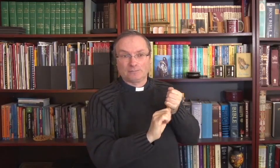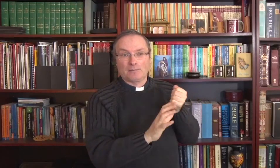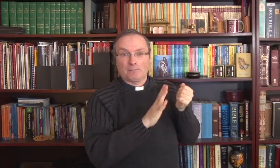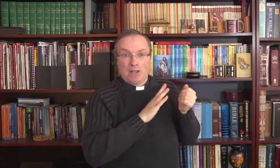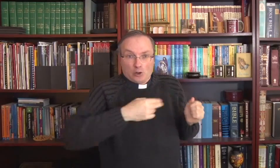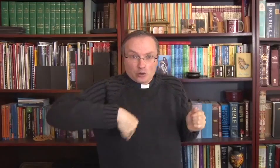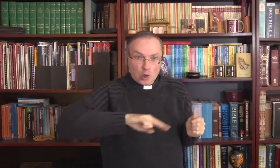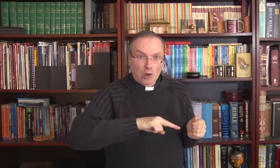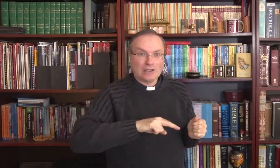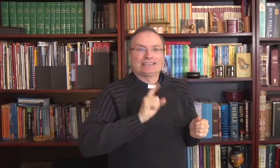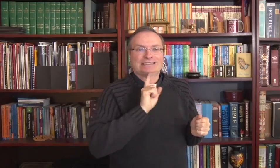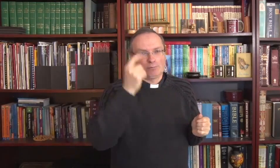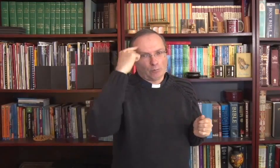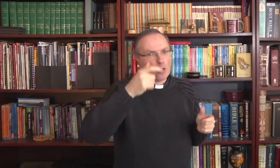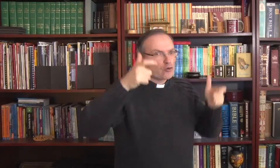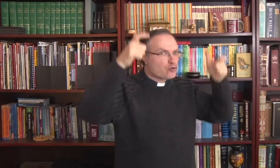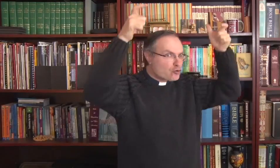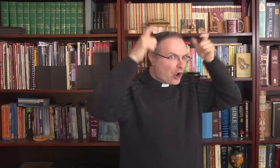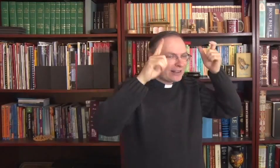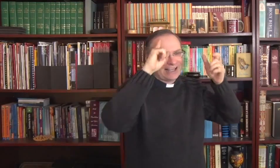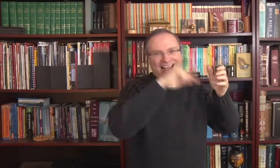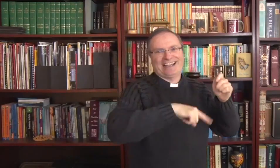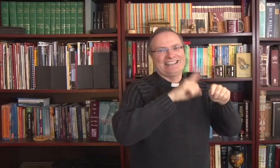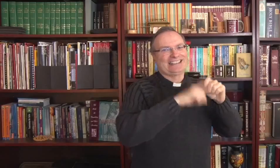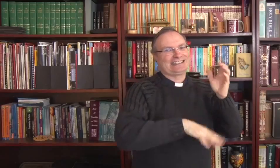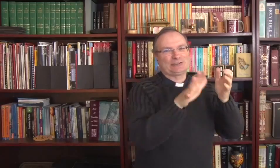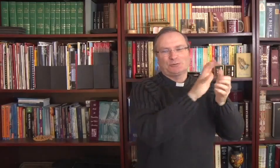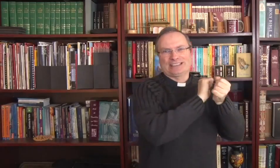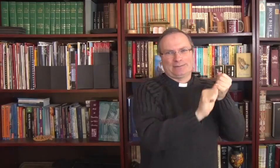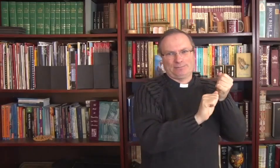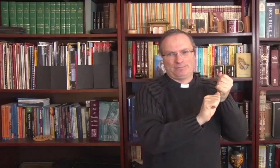mais nous, c’est pour une couronne indestructible.